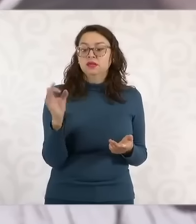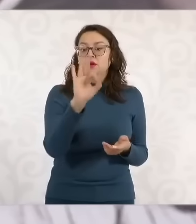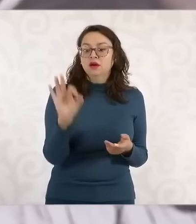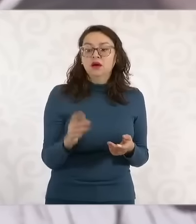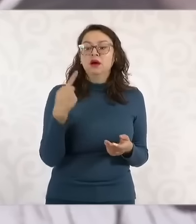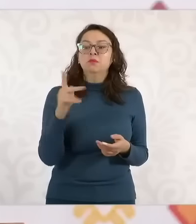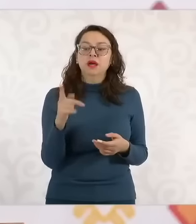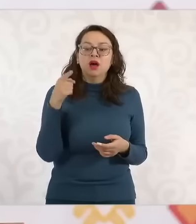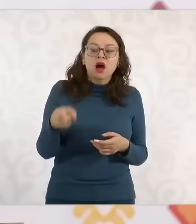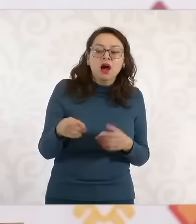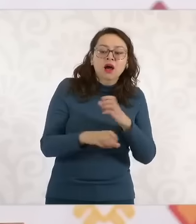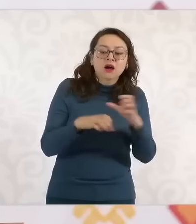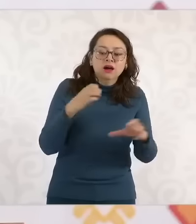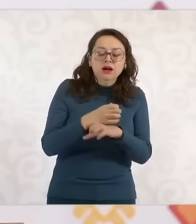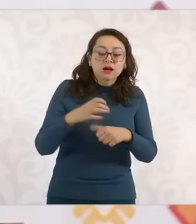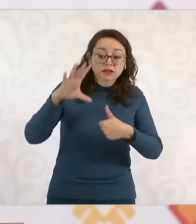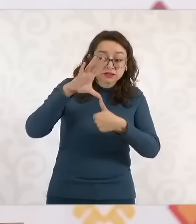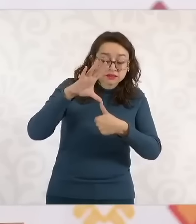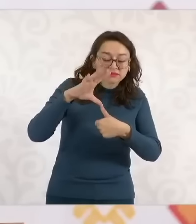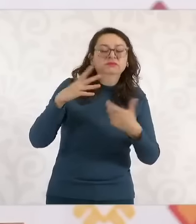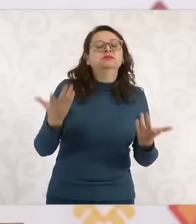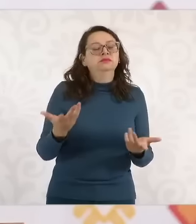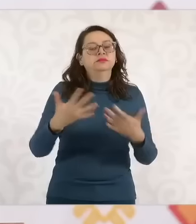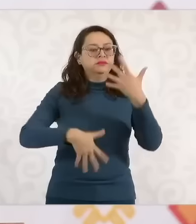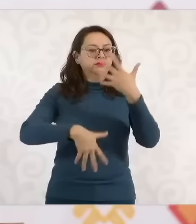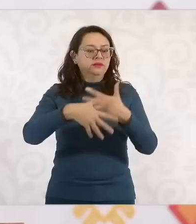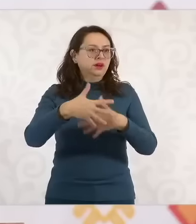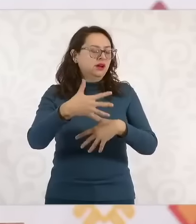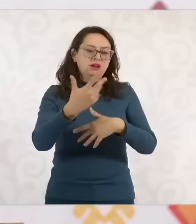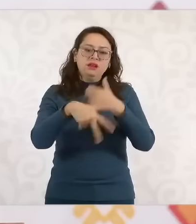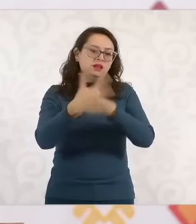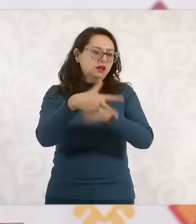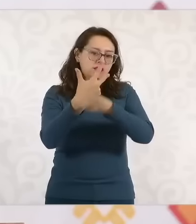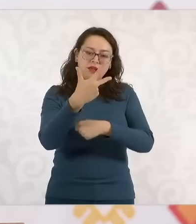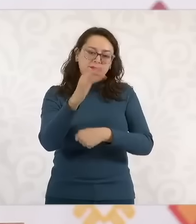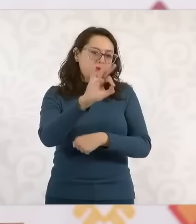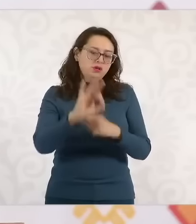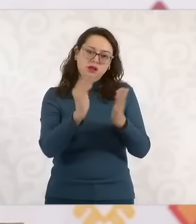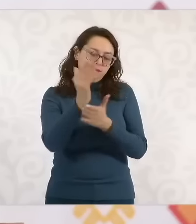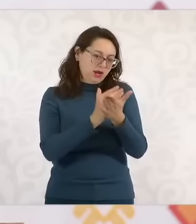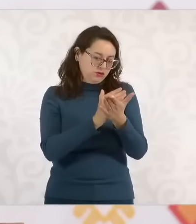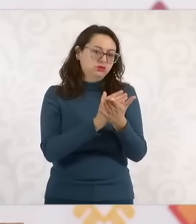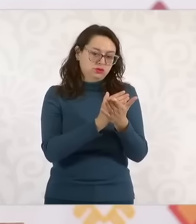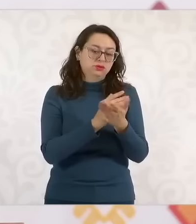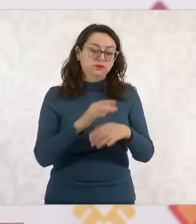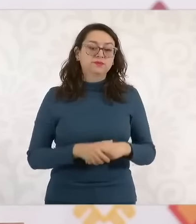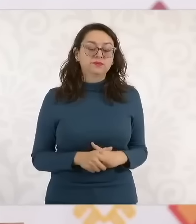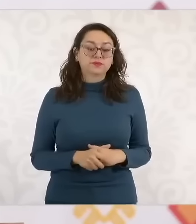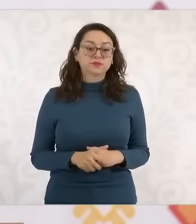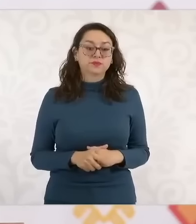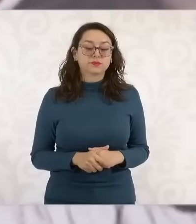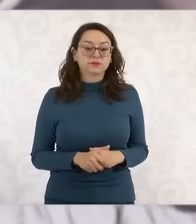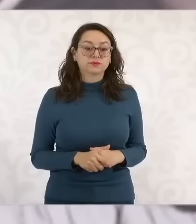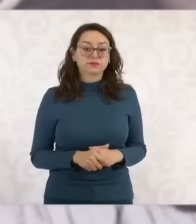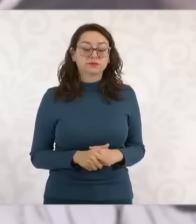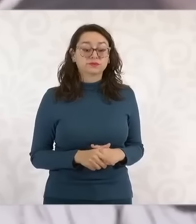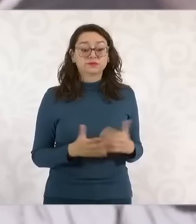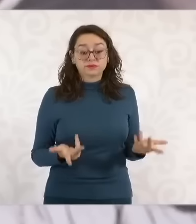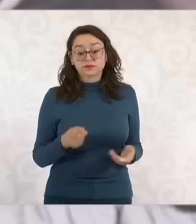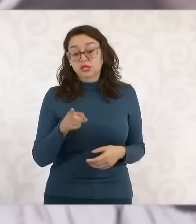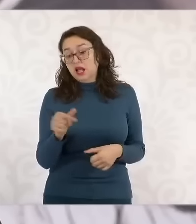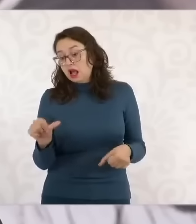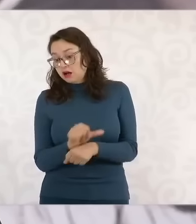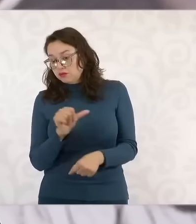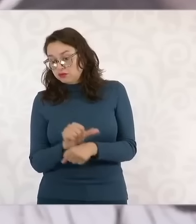Entonces, en promedio estás pagando menos del 13% promedio. Si tú no tienes partes fabricadas